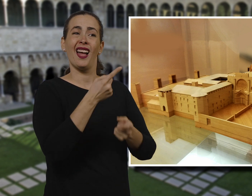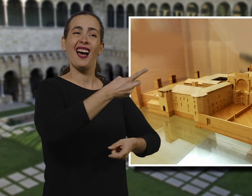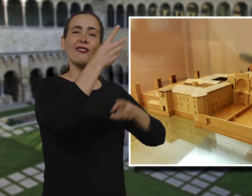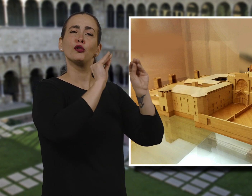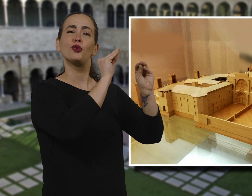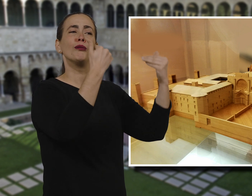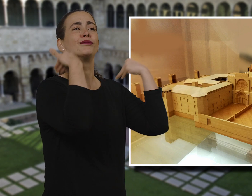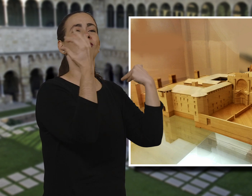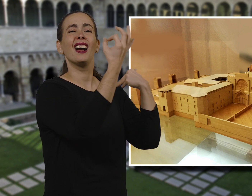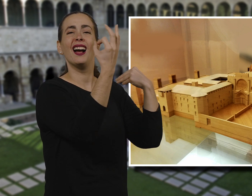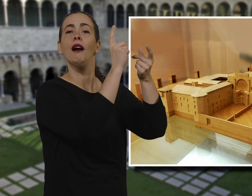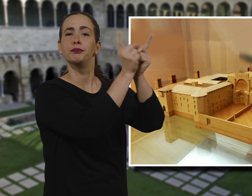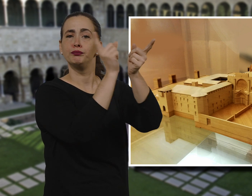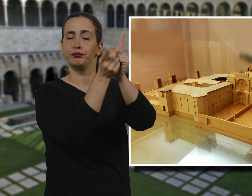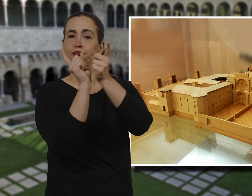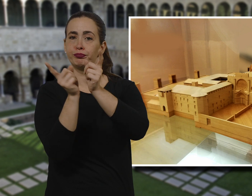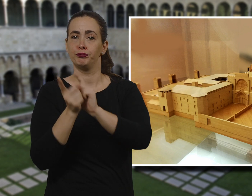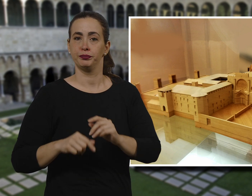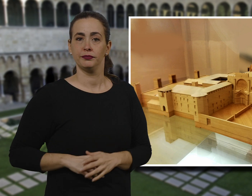en la funció dels edificis preexistents.